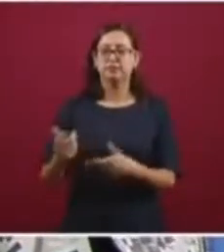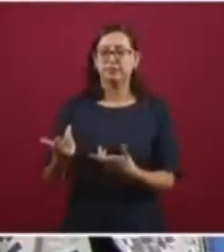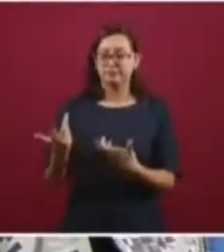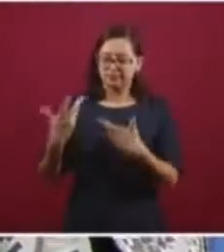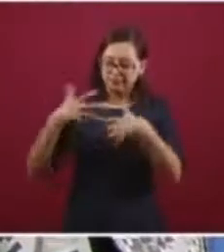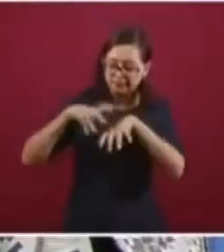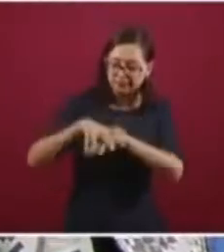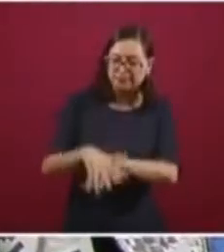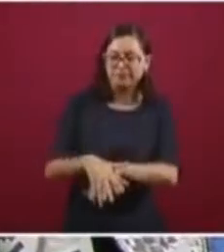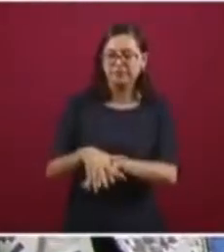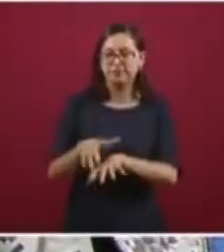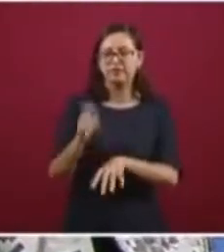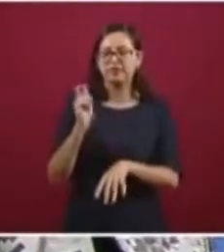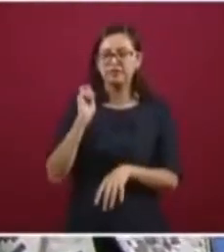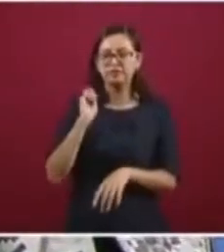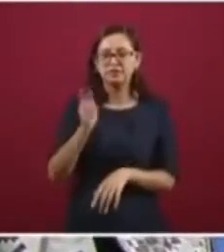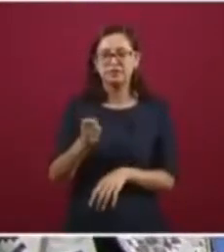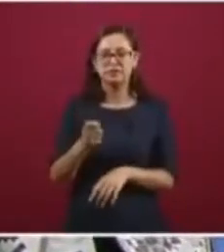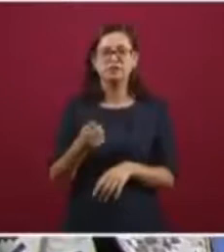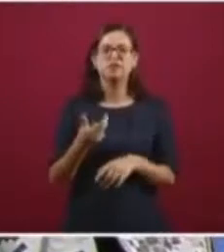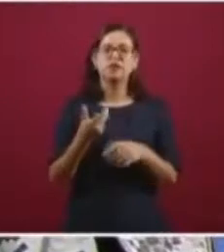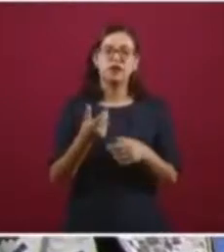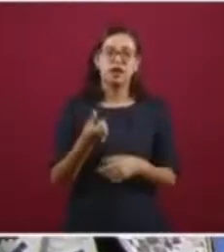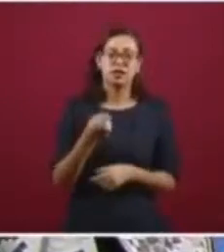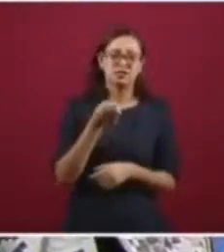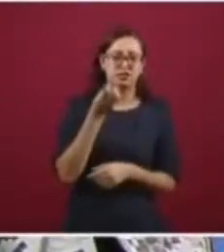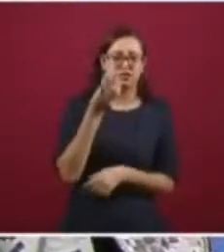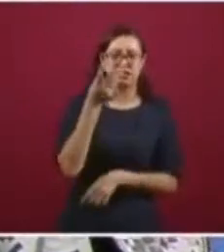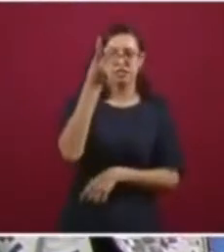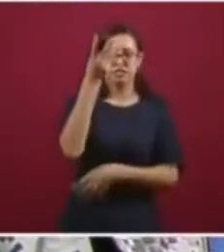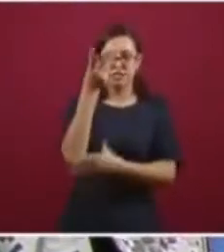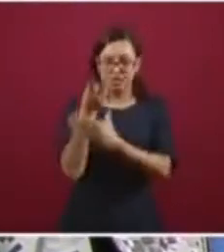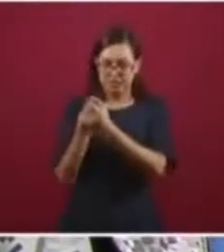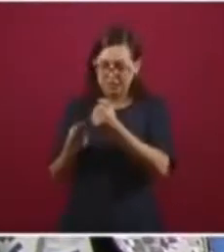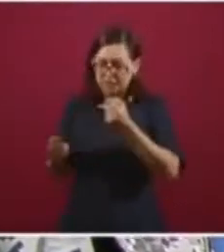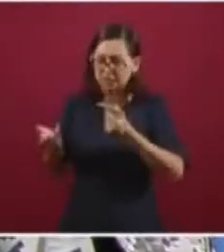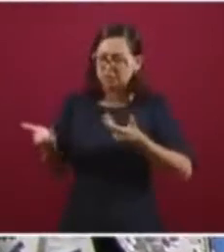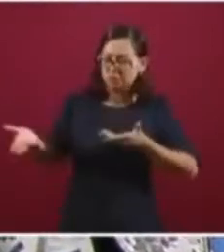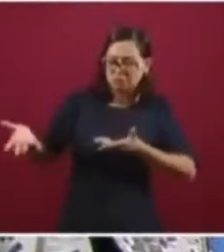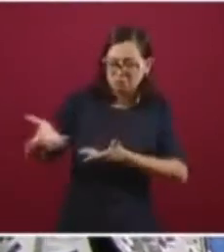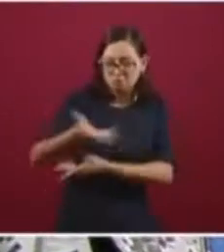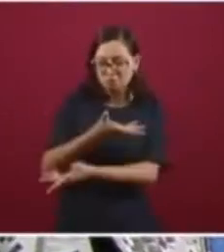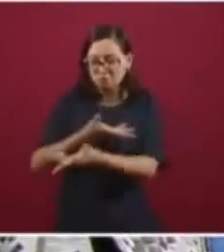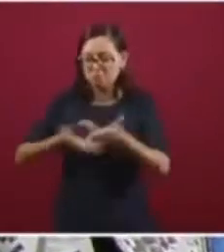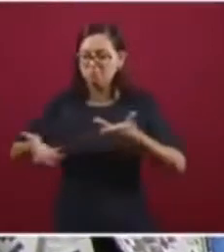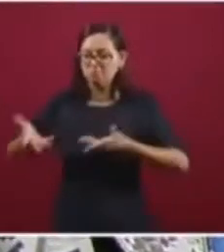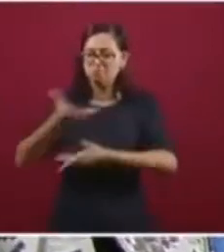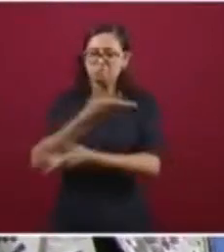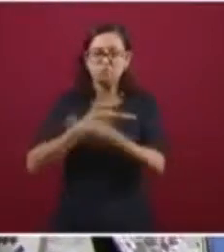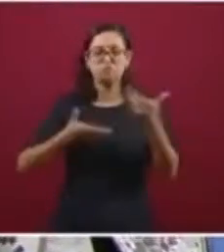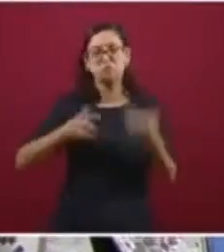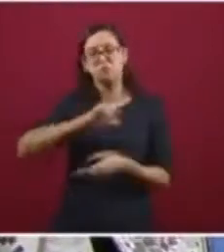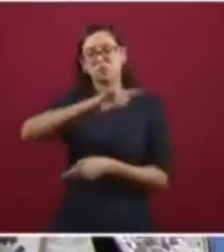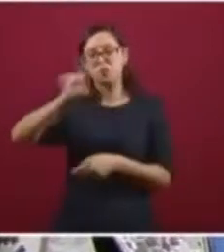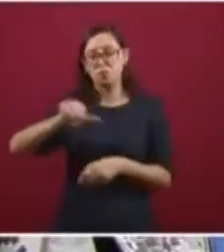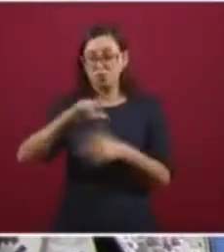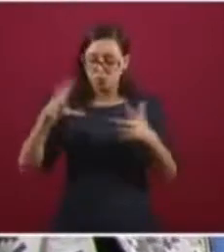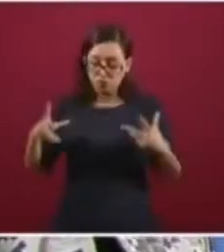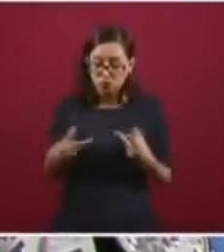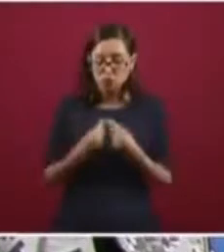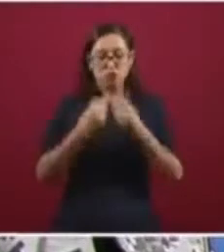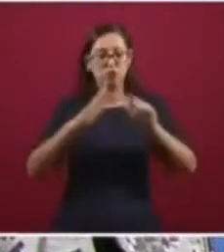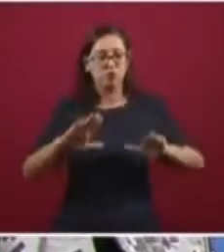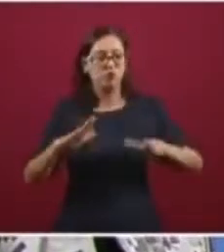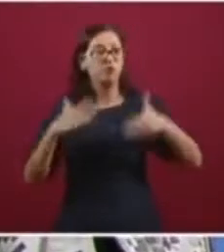es decir que ya conviva el personal que después va a salir a desplegar a la ciudad, a la calle